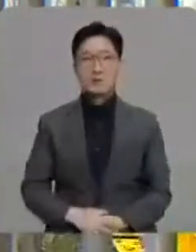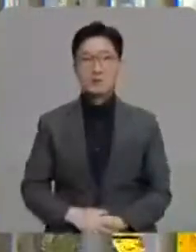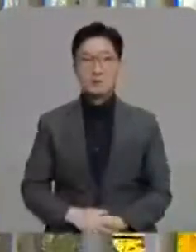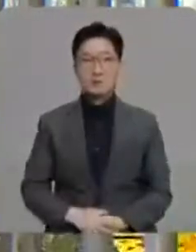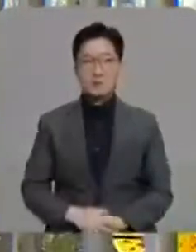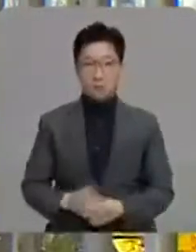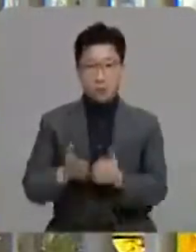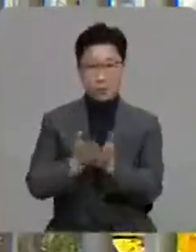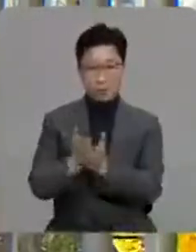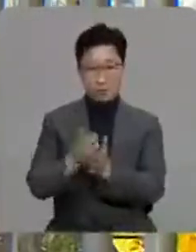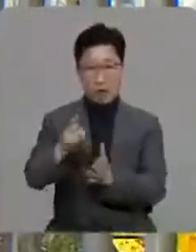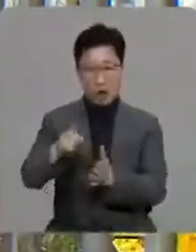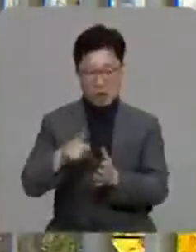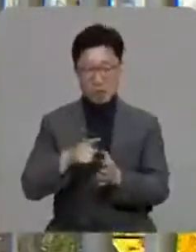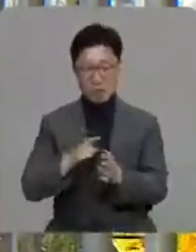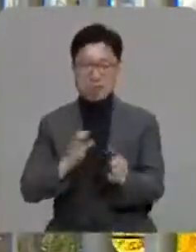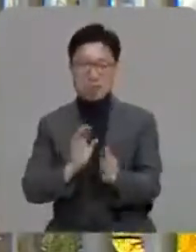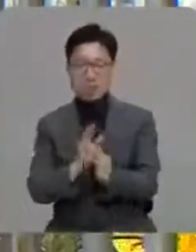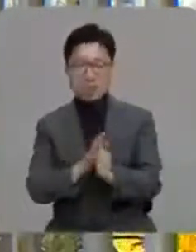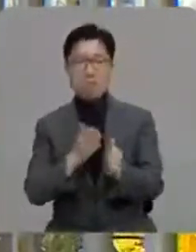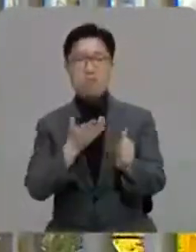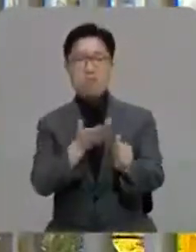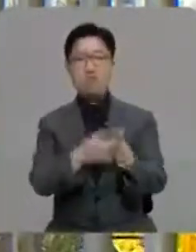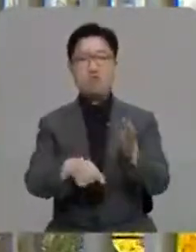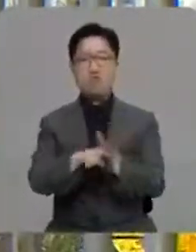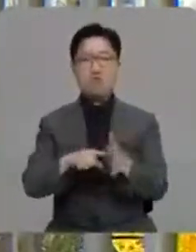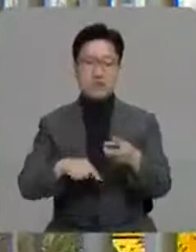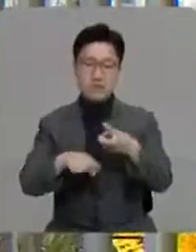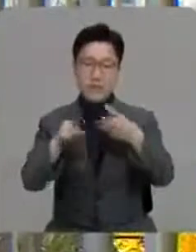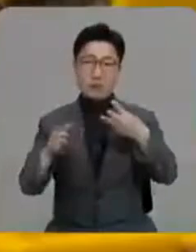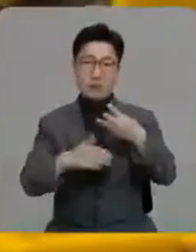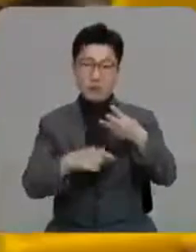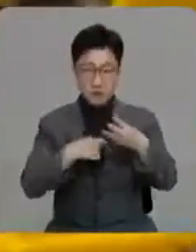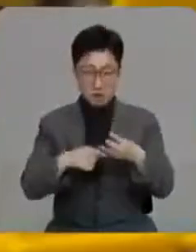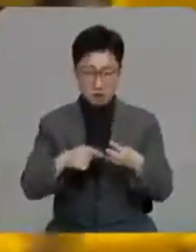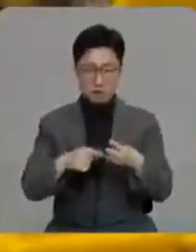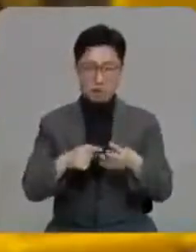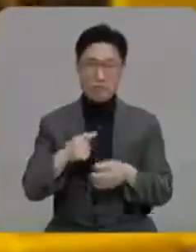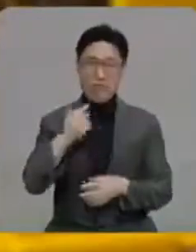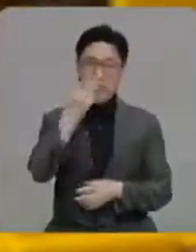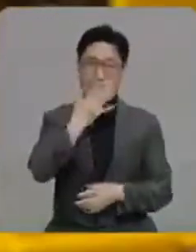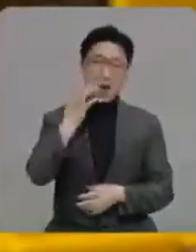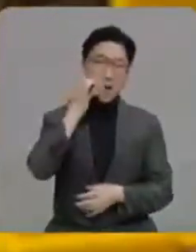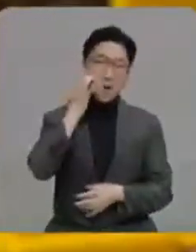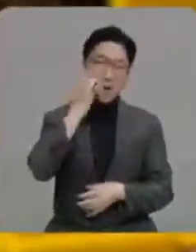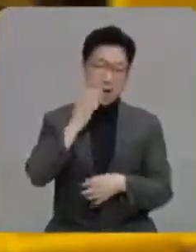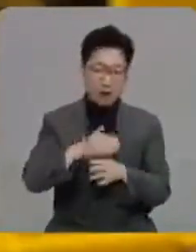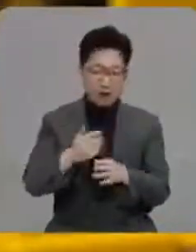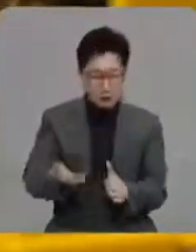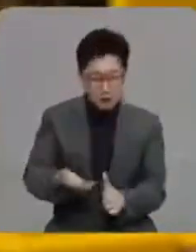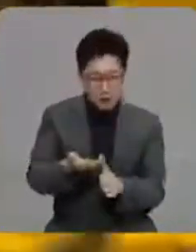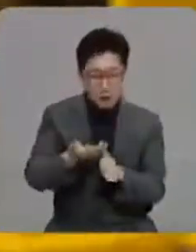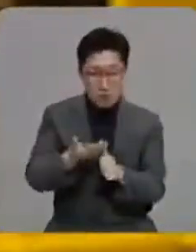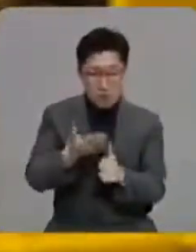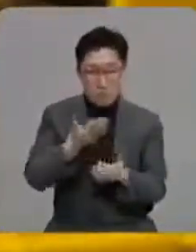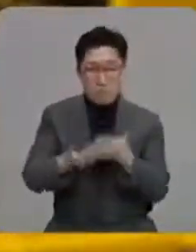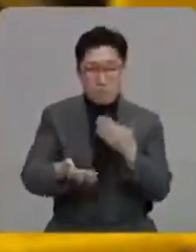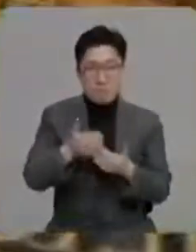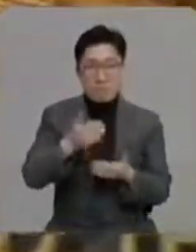군산시가 양봉 농가를 돕기 위해 지난 3월부터 양봉협회와 진행 중인 양봉 체험 프로그램입니다.